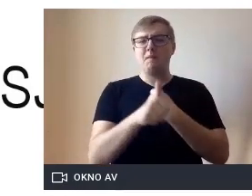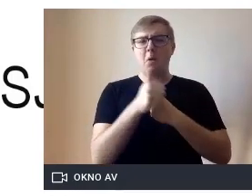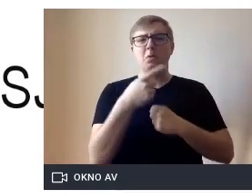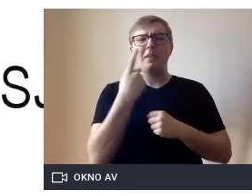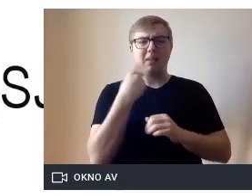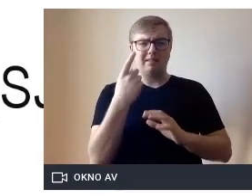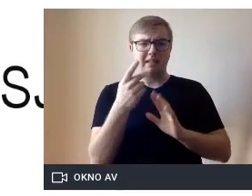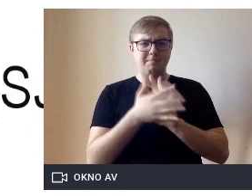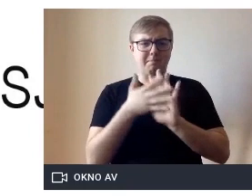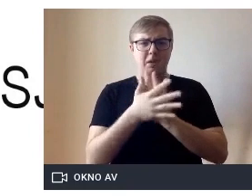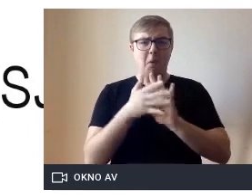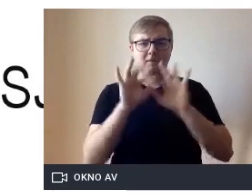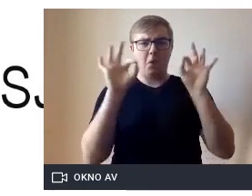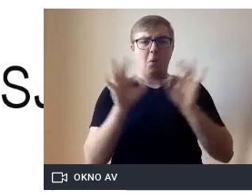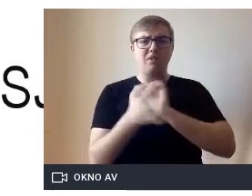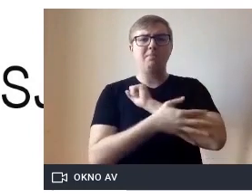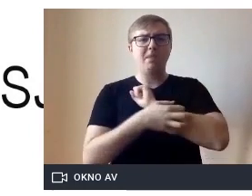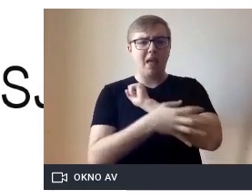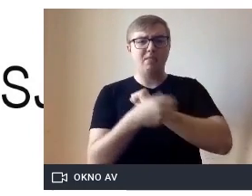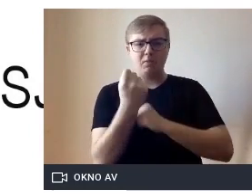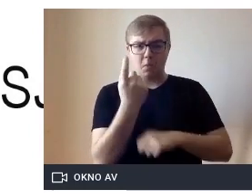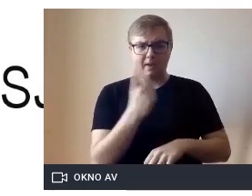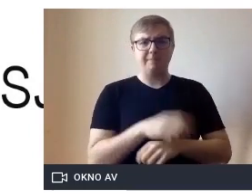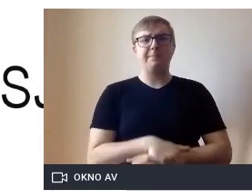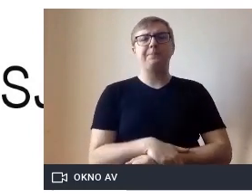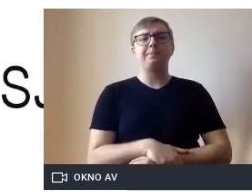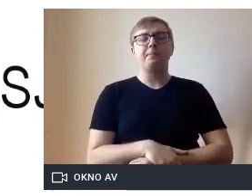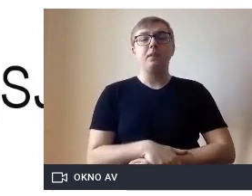I między innymi z tego powodu SJM jest ubogi.